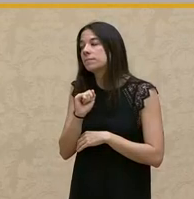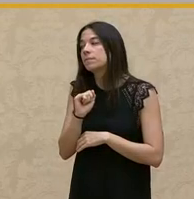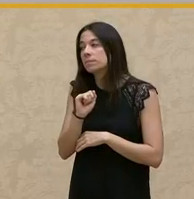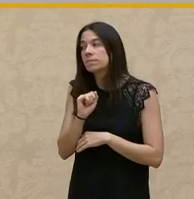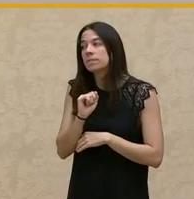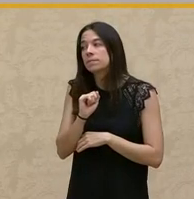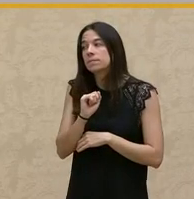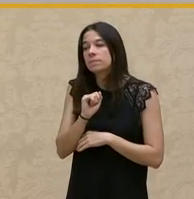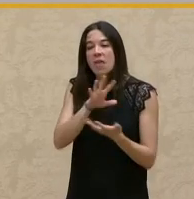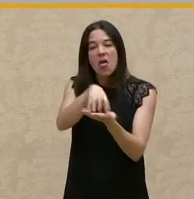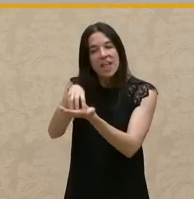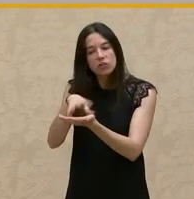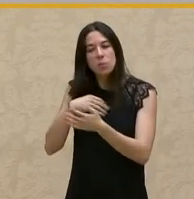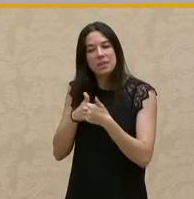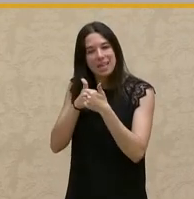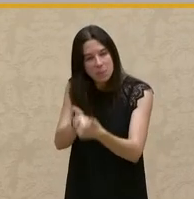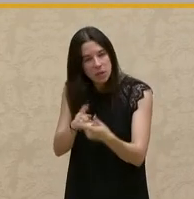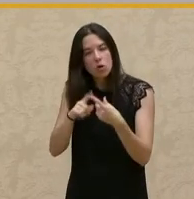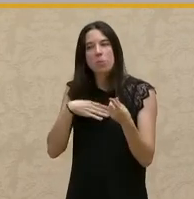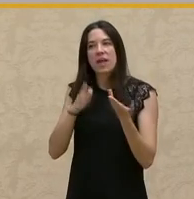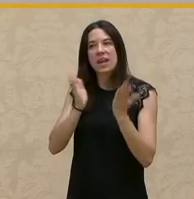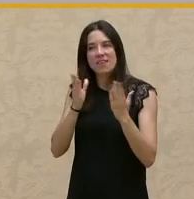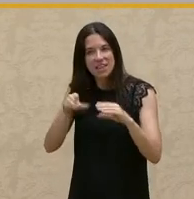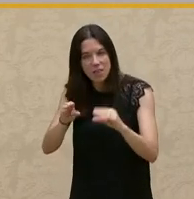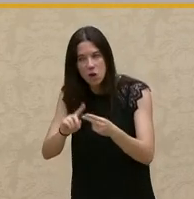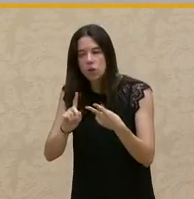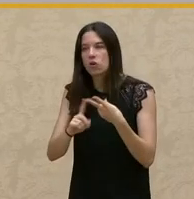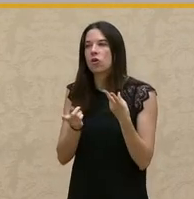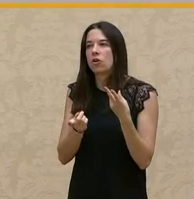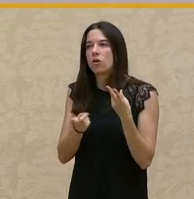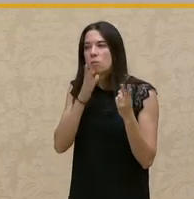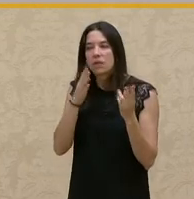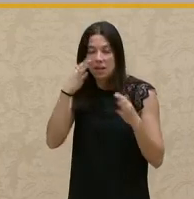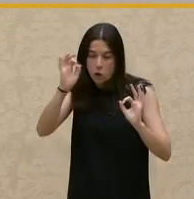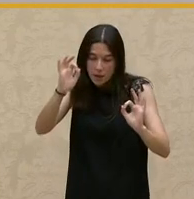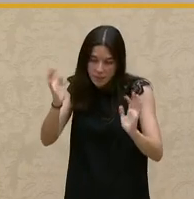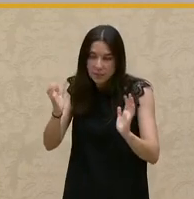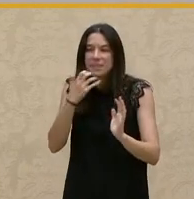con seguimientos, con rehabilitación, porque, evidentemente, cuando tienes un problema de estos,